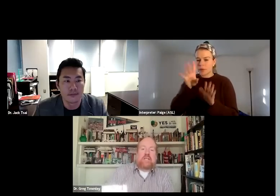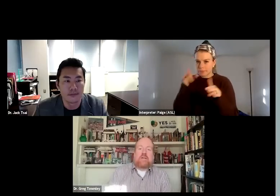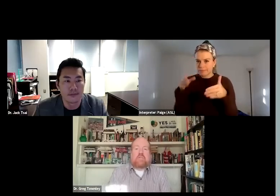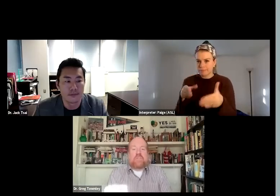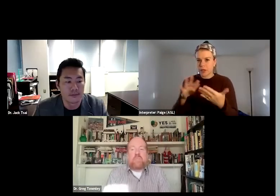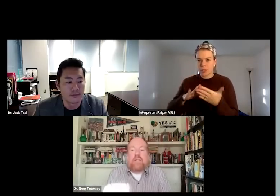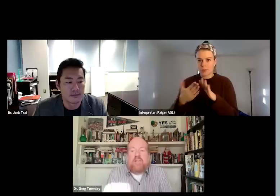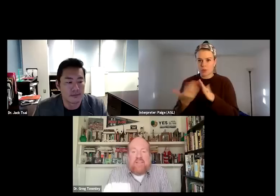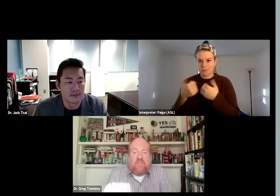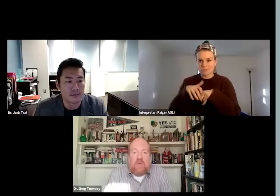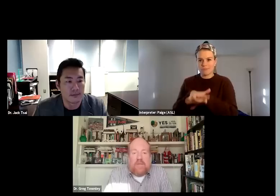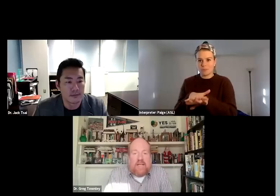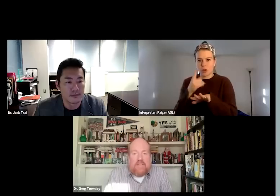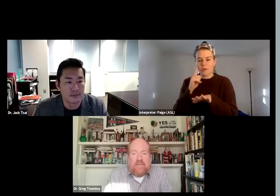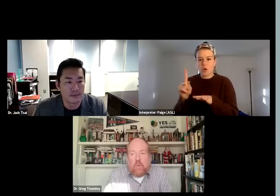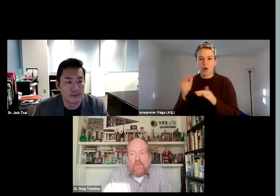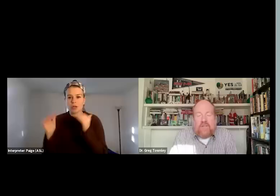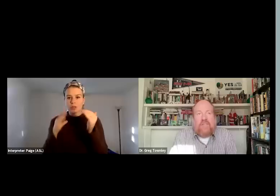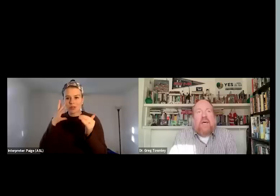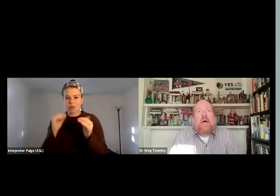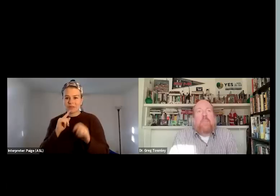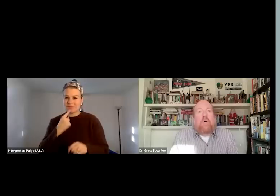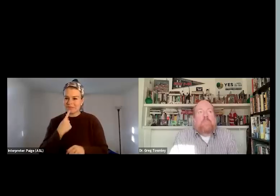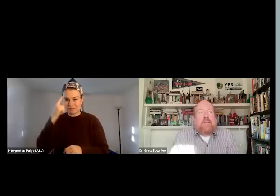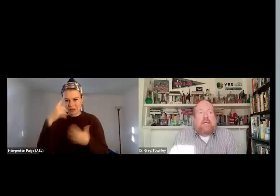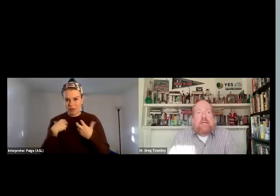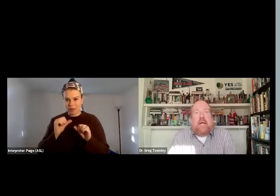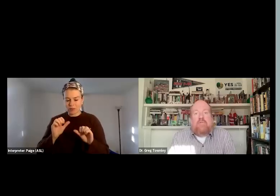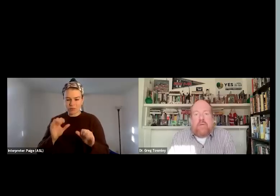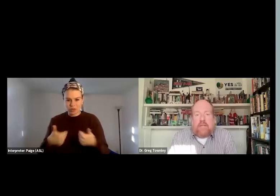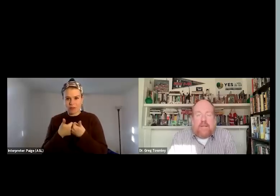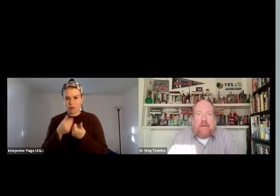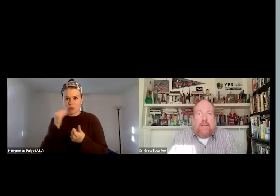entre adultos que experimentan serios desafíos de salud mental y sinhogarismo, pero quiero ser cuidadoso y aclarar